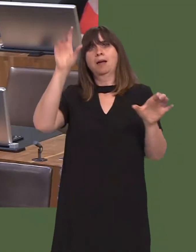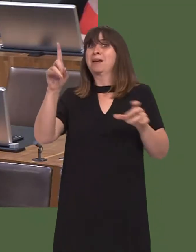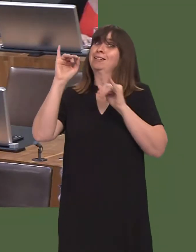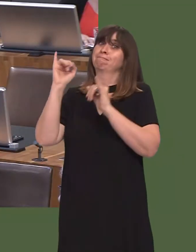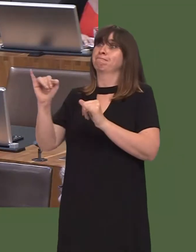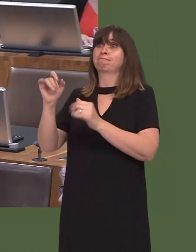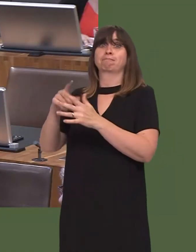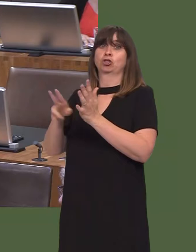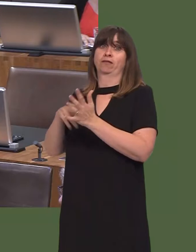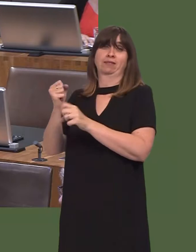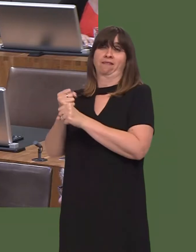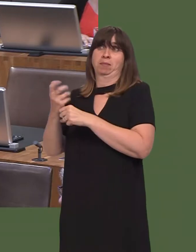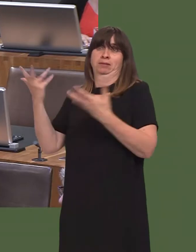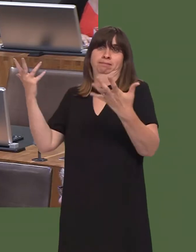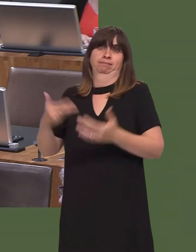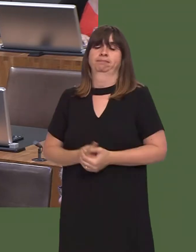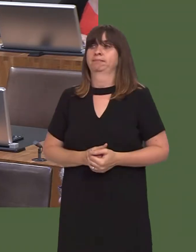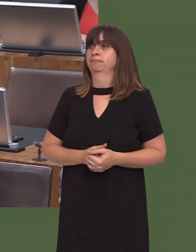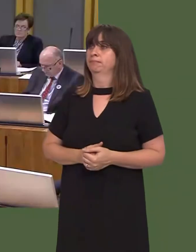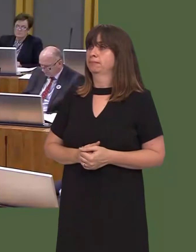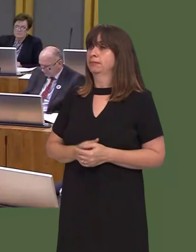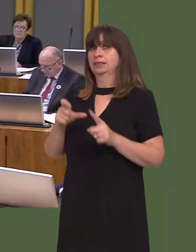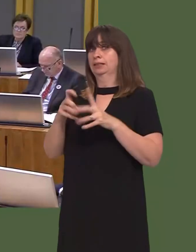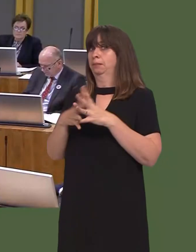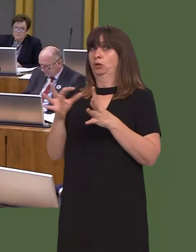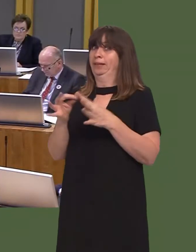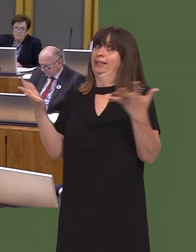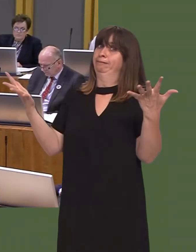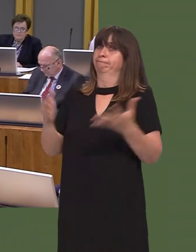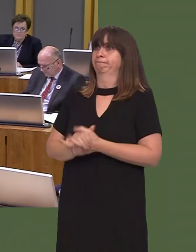and values are not shared by the DWP. Simon Thomas: Maeín siomedig iawn, wrth gwrs,